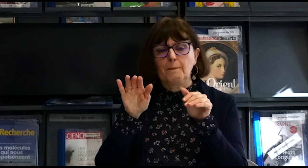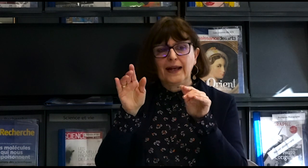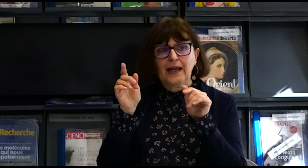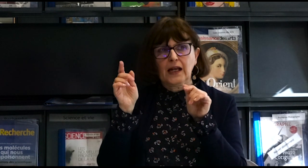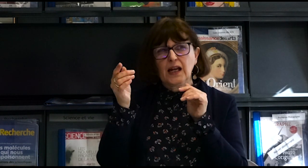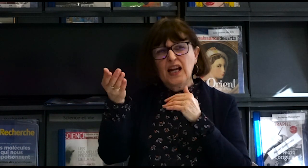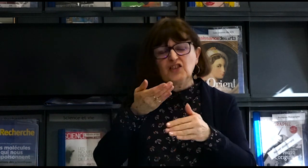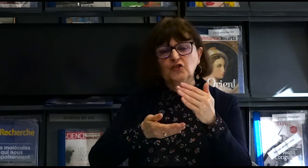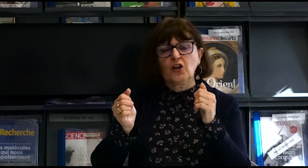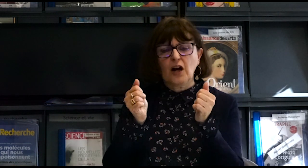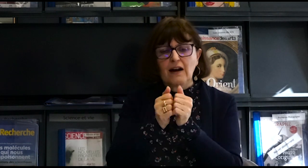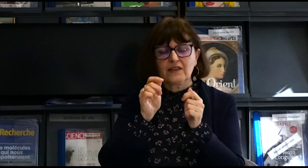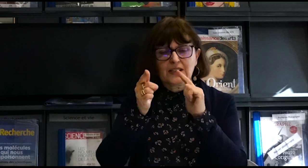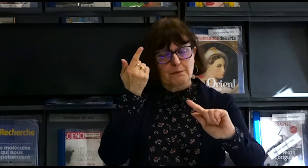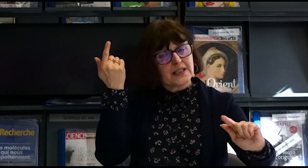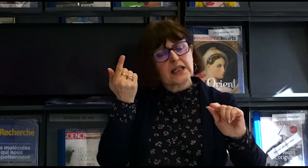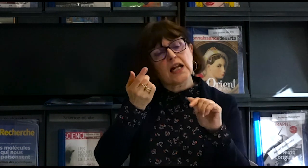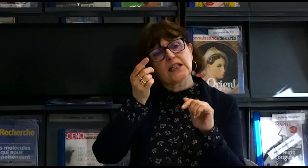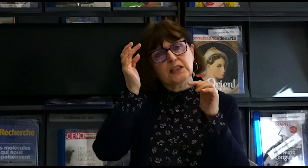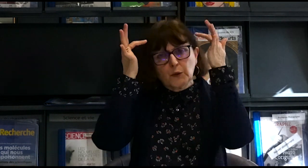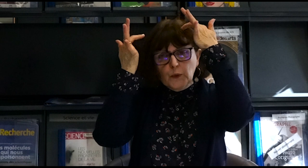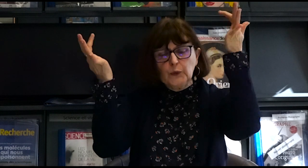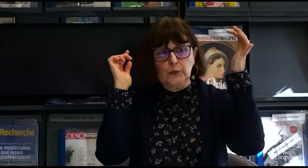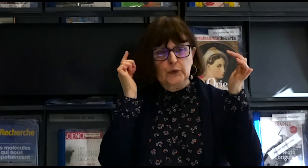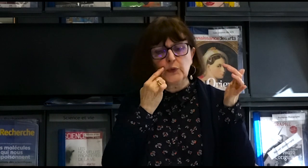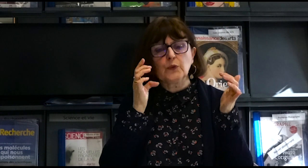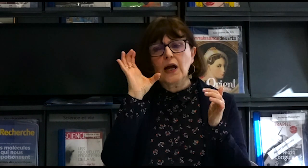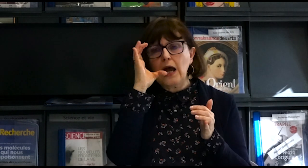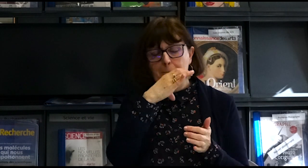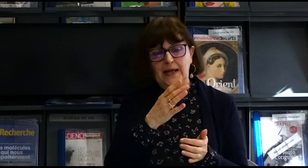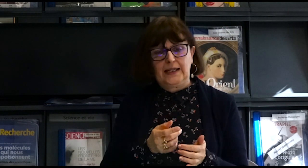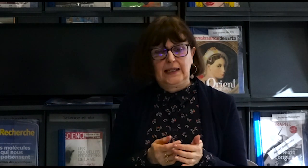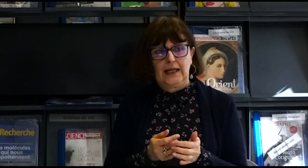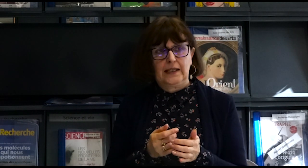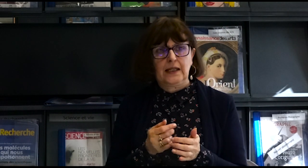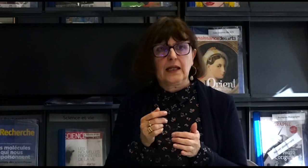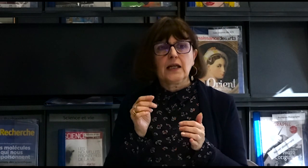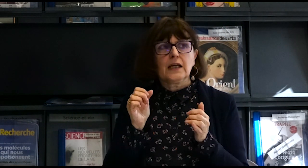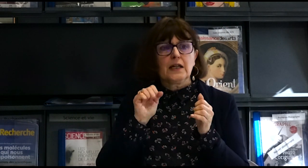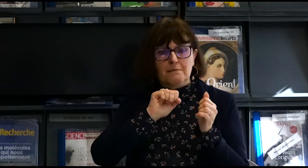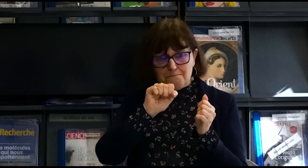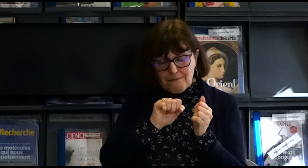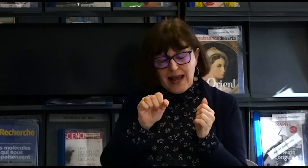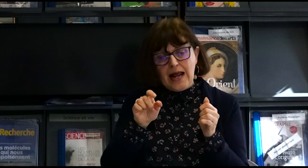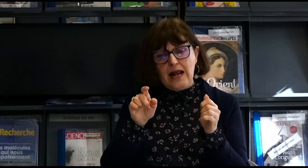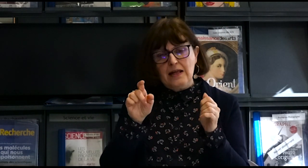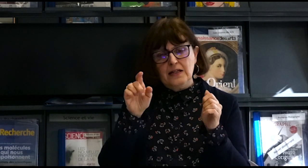J’ai eu des échanges avec des spécialistes américains de la culture sourde par mail,